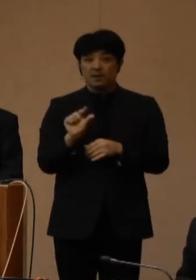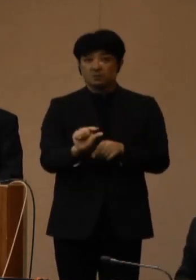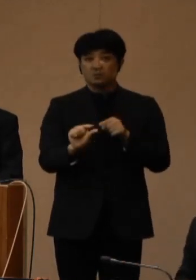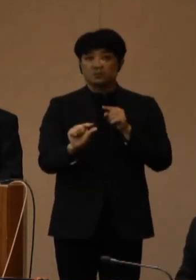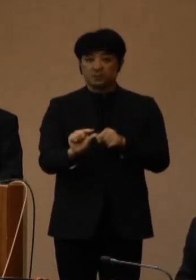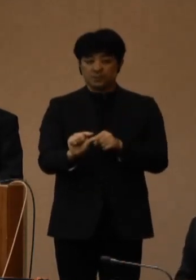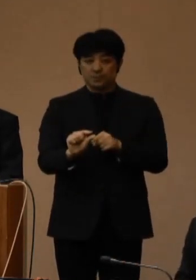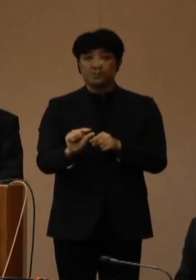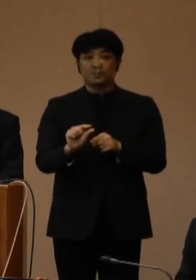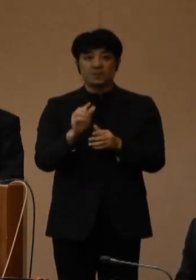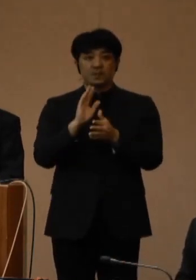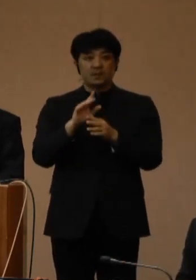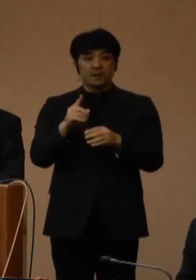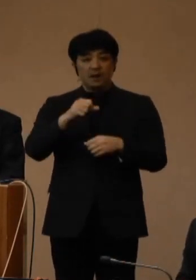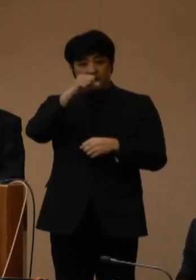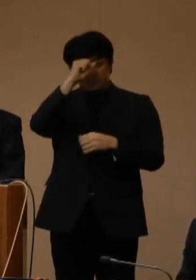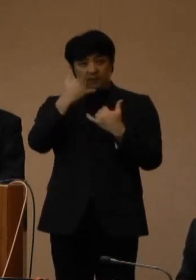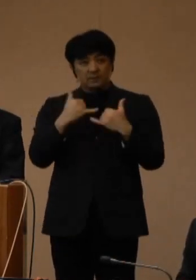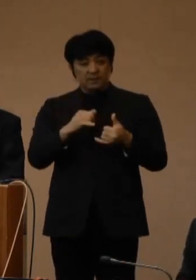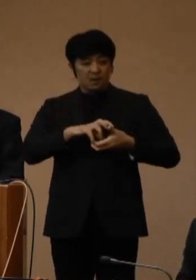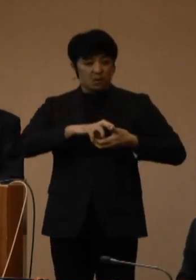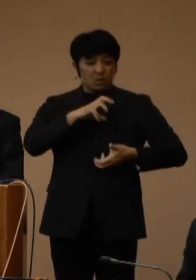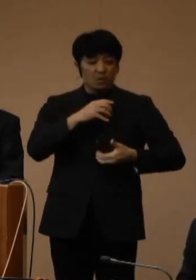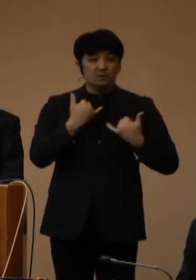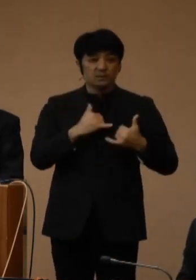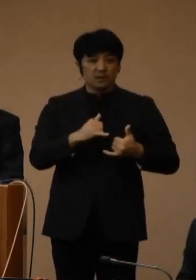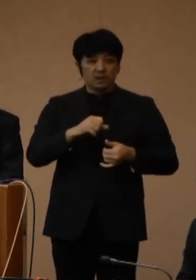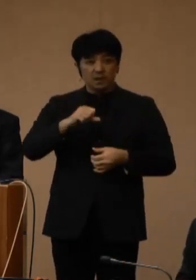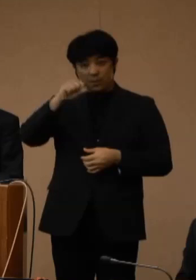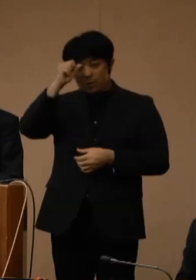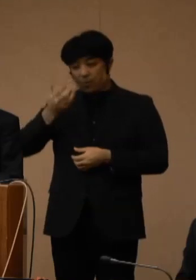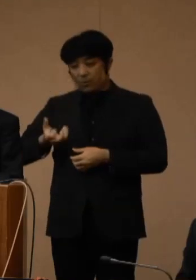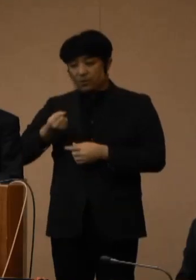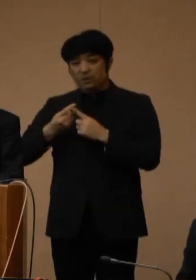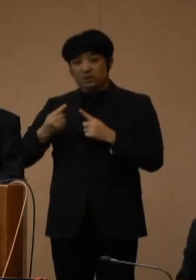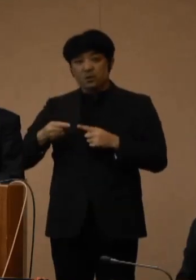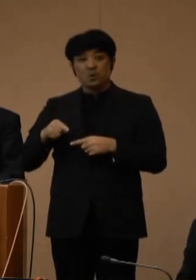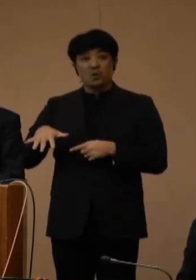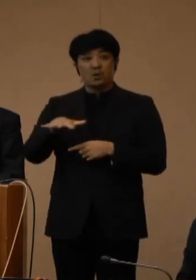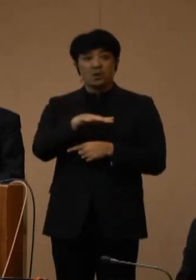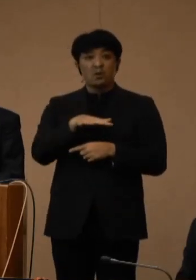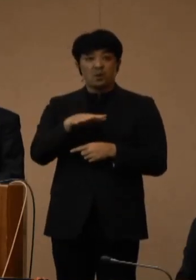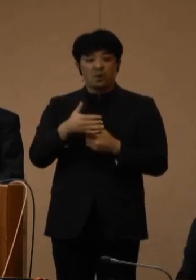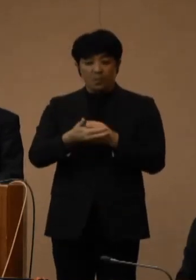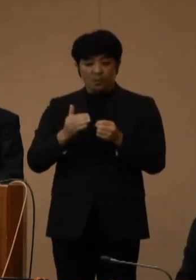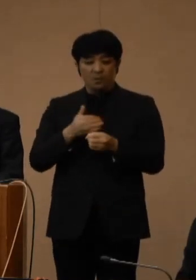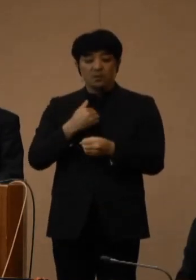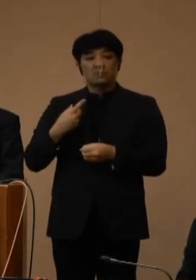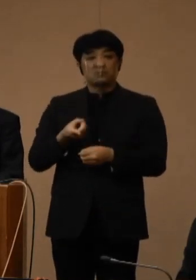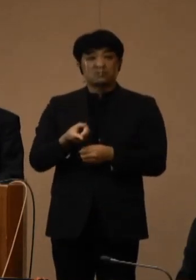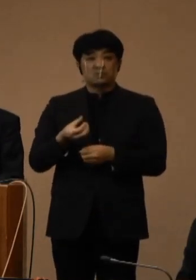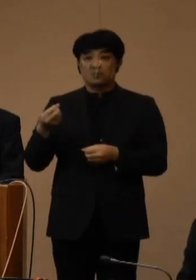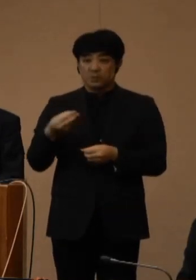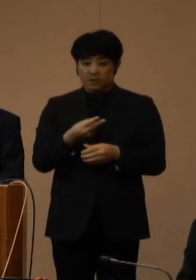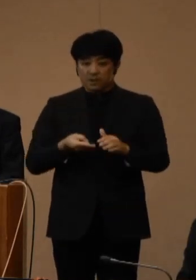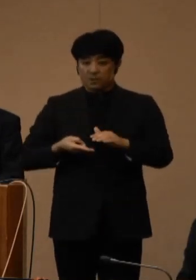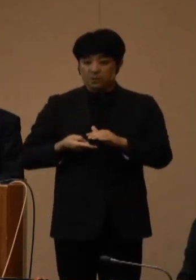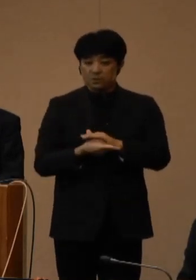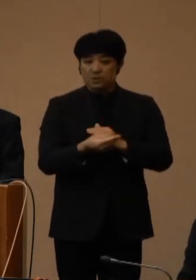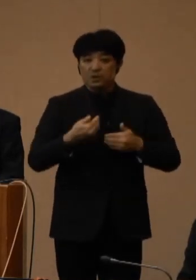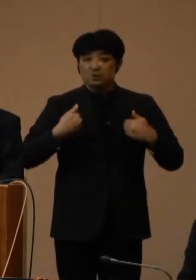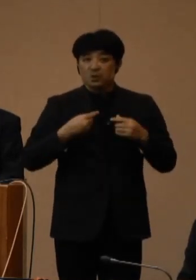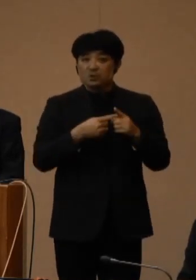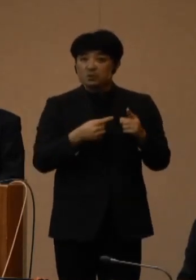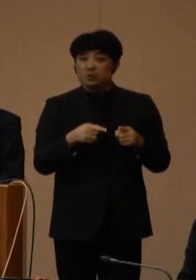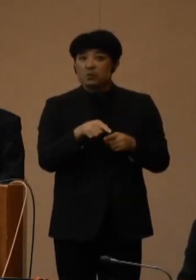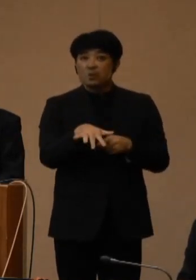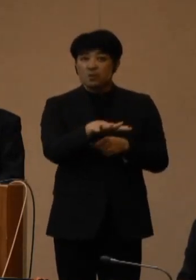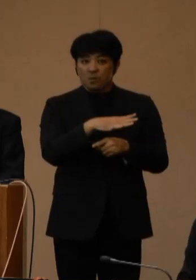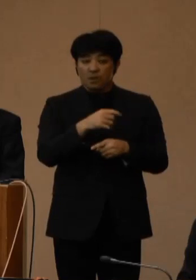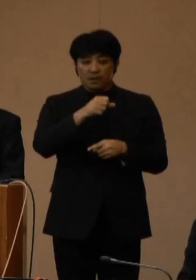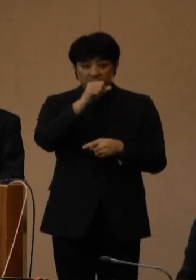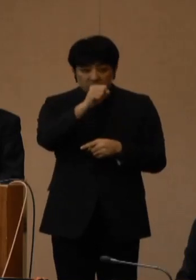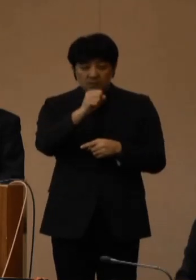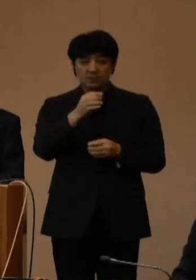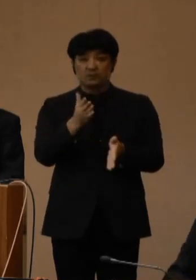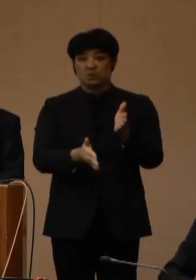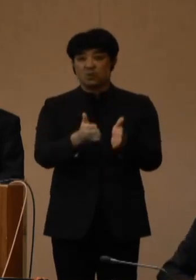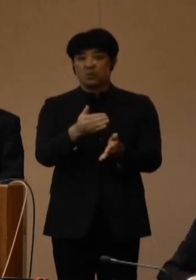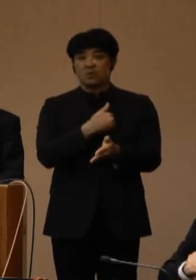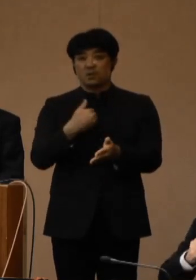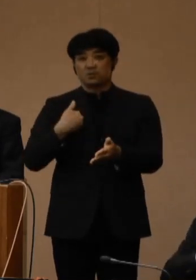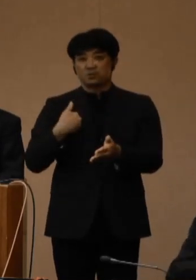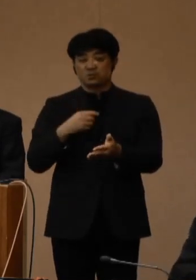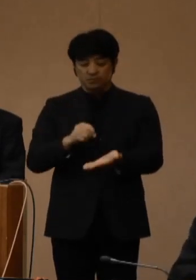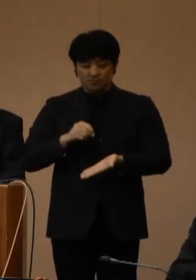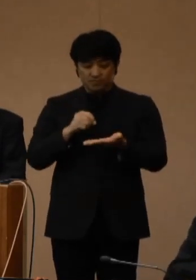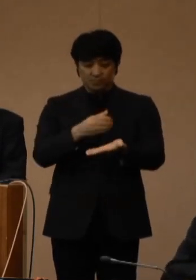危険にさらされる高齢者や持病のある人も減ります。入院が必要な人には、できるだけ良い医療が提供できるようになります。